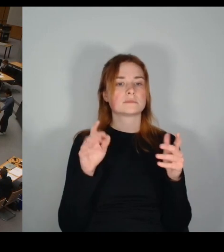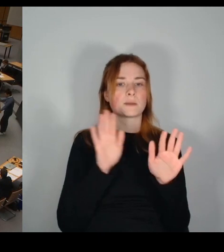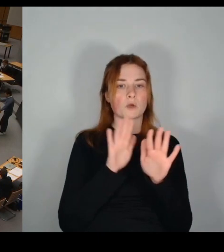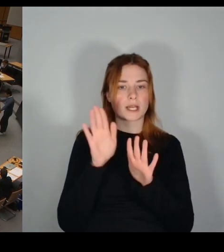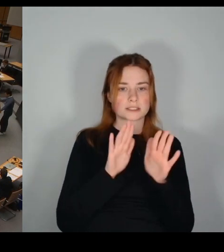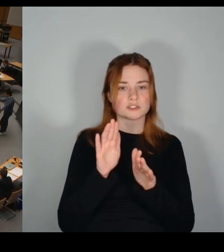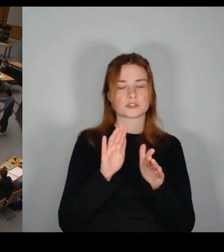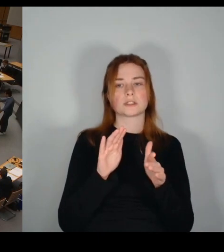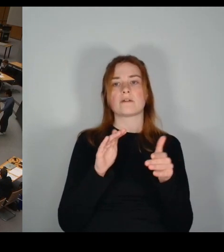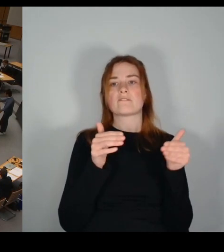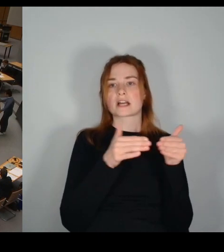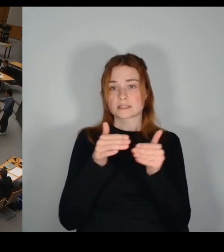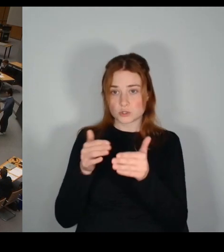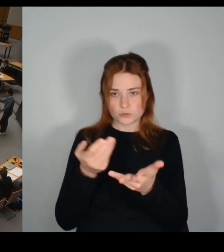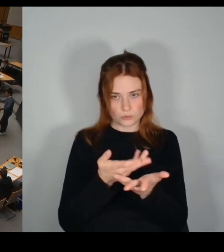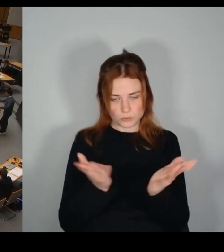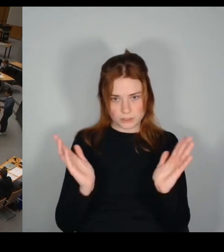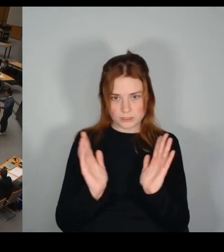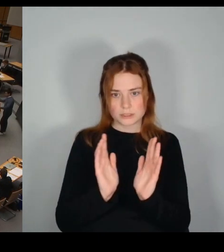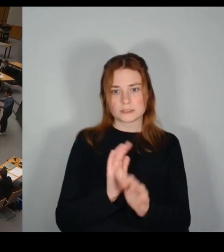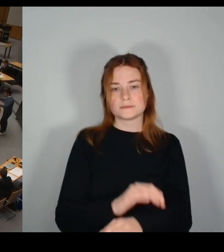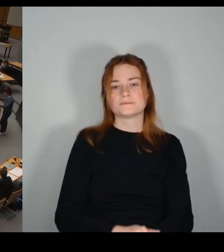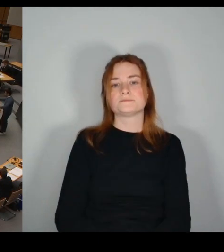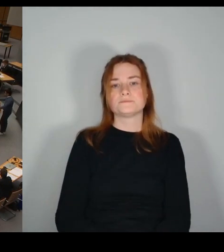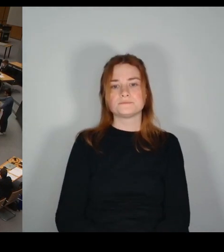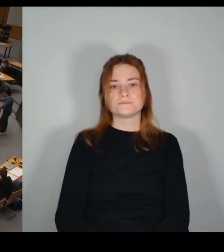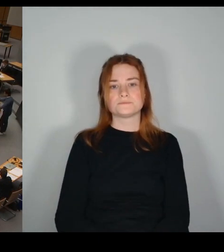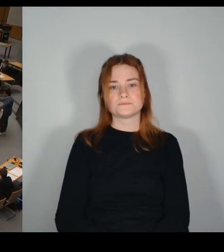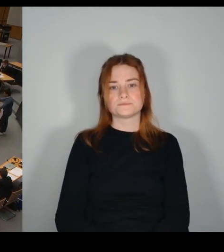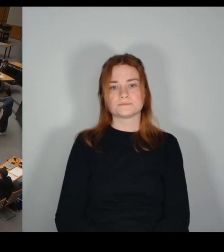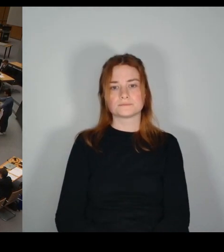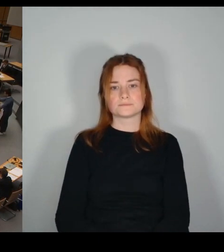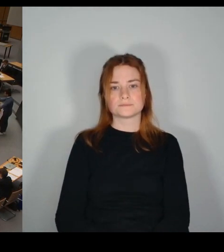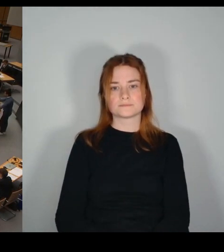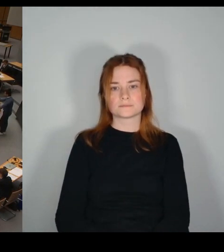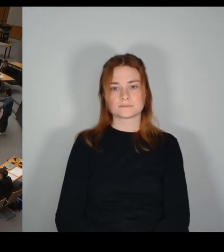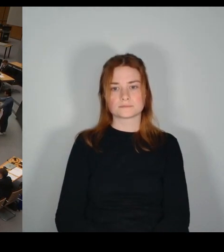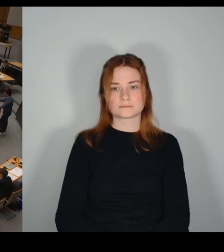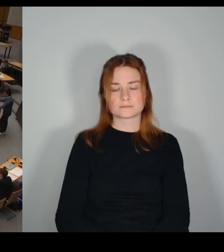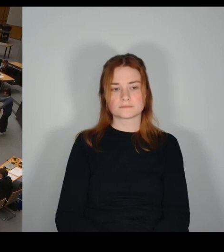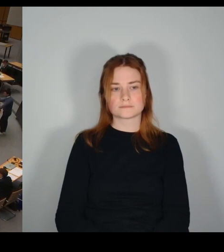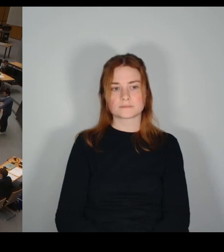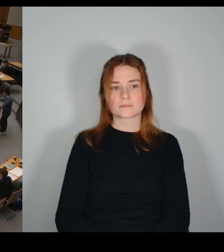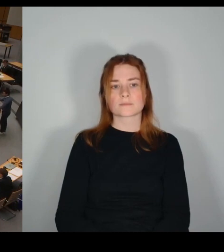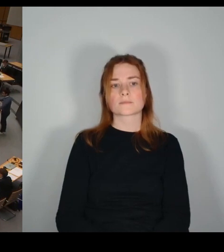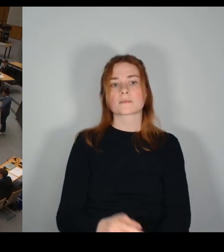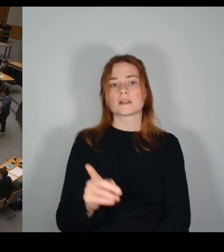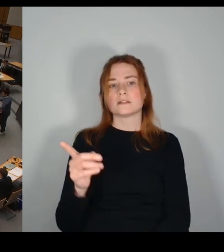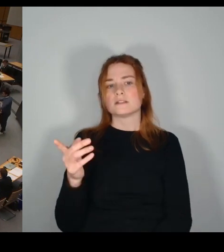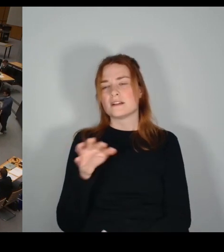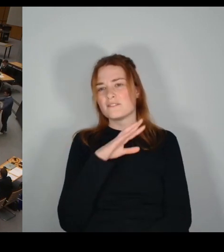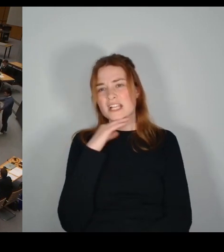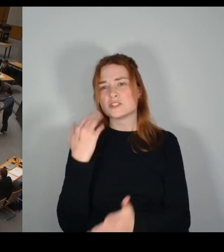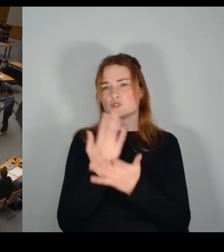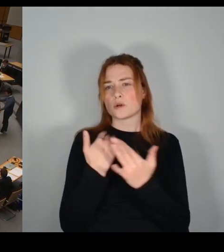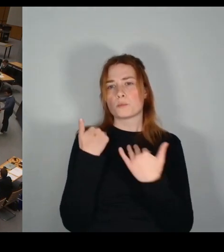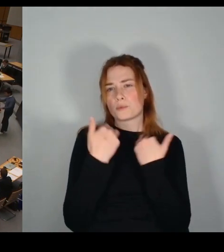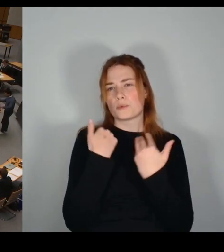Was glaube ich wichtig ist, ist Vieles wurde ja gesagt. Ich werde vieles nicht wiederholen wollen ist aber Warum werden eigentlich Jesiden Jesiden verfolgt?